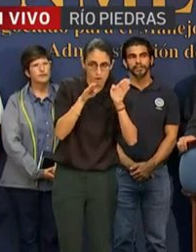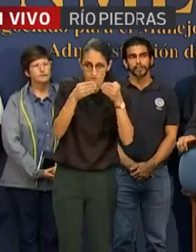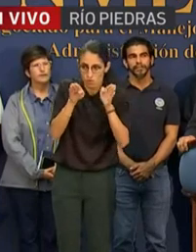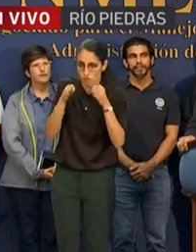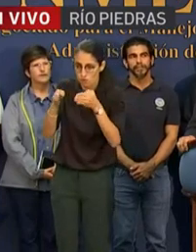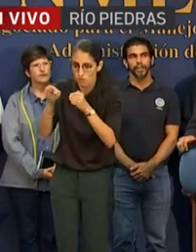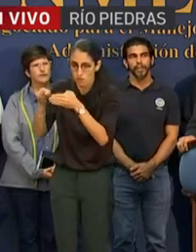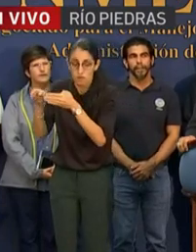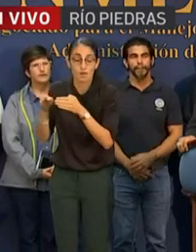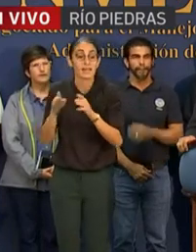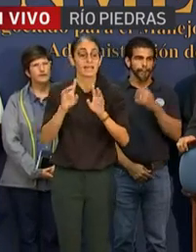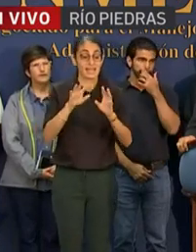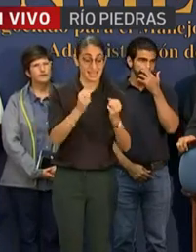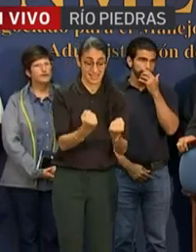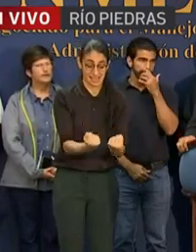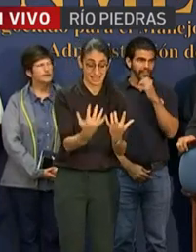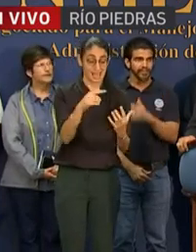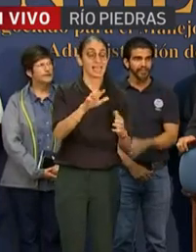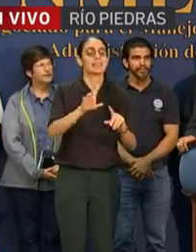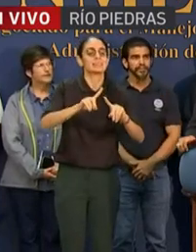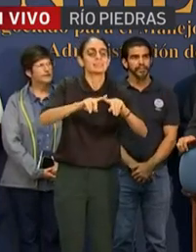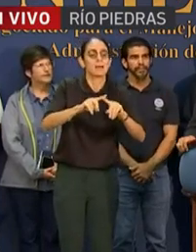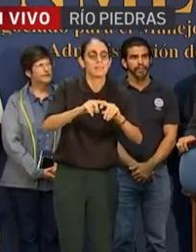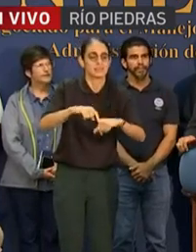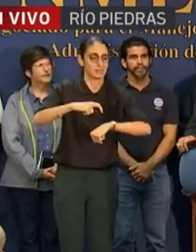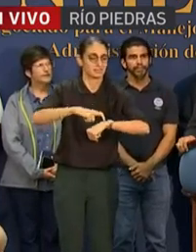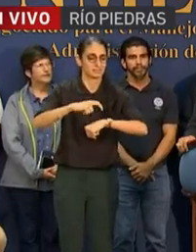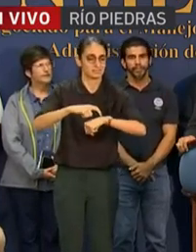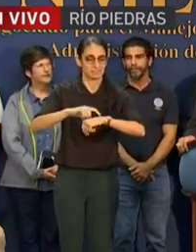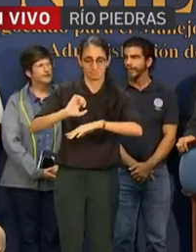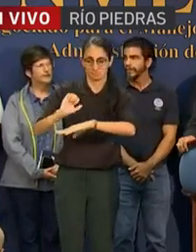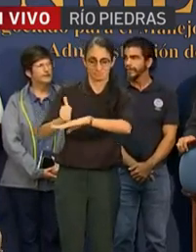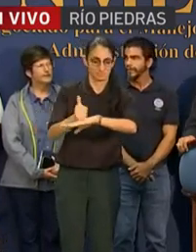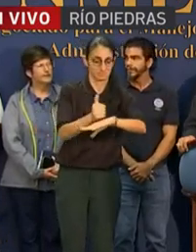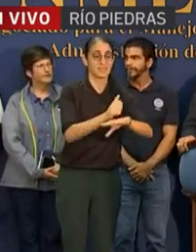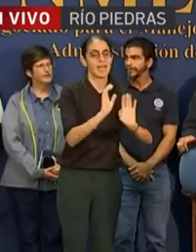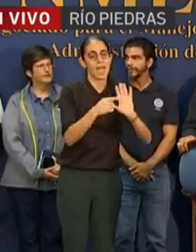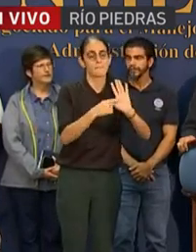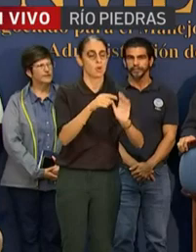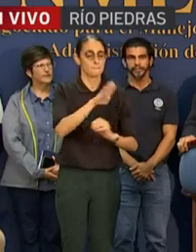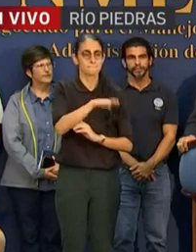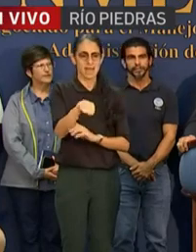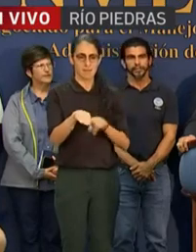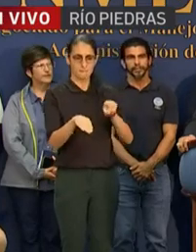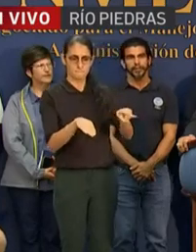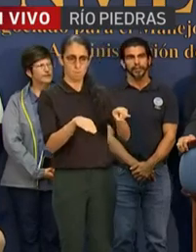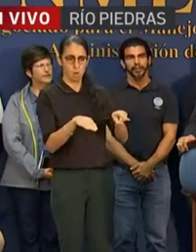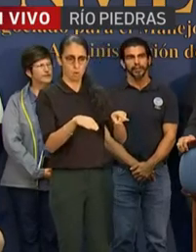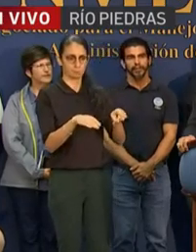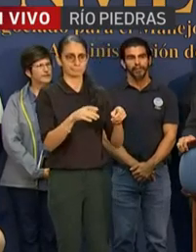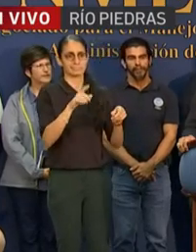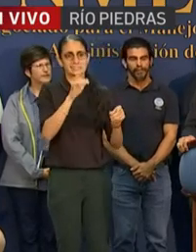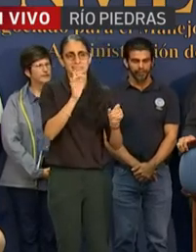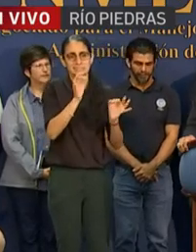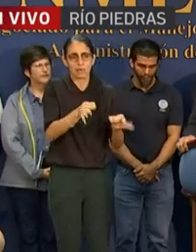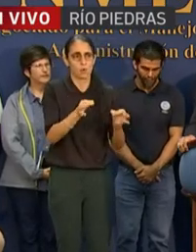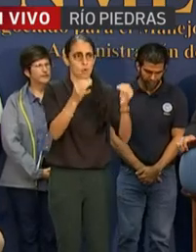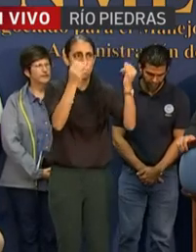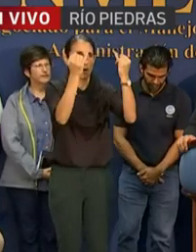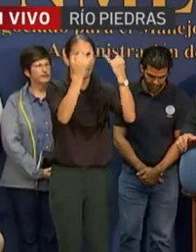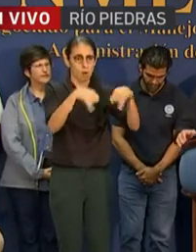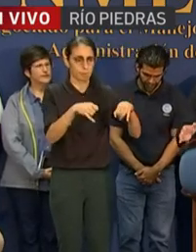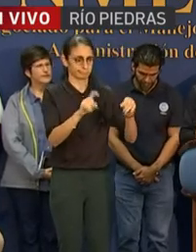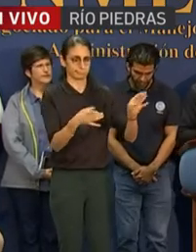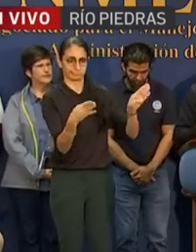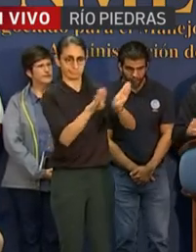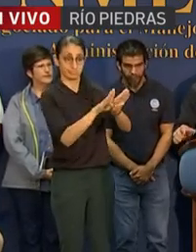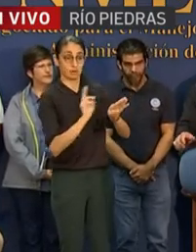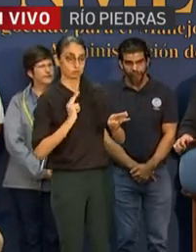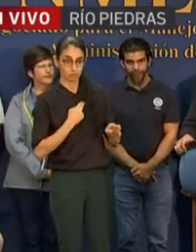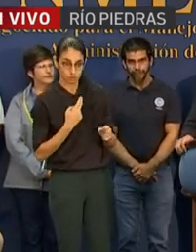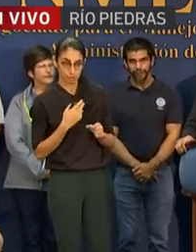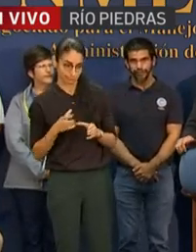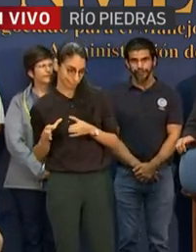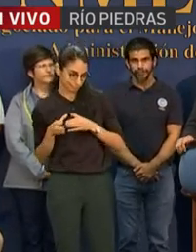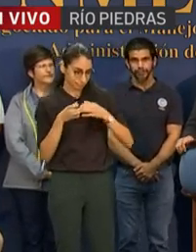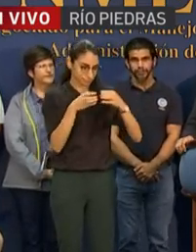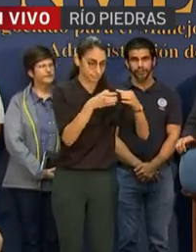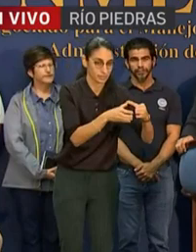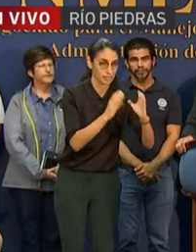TRABAJO.